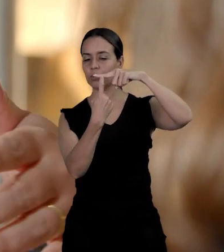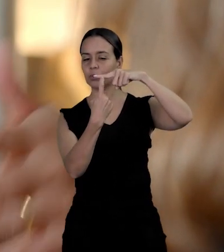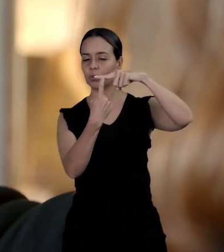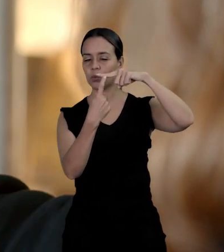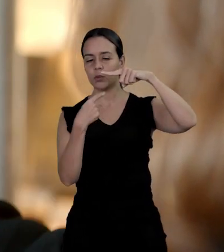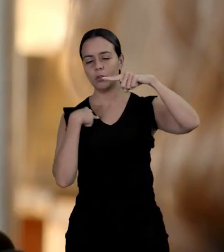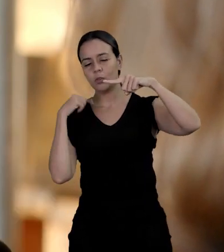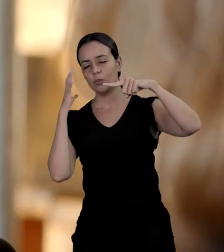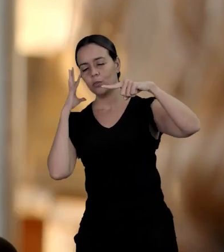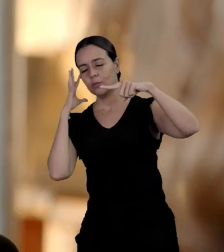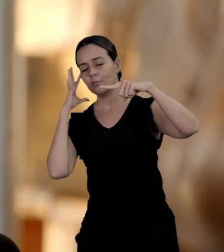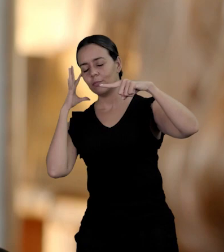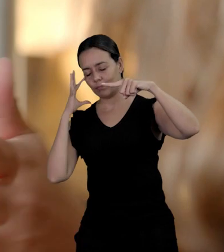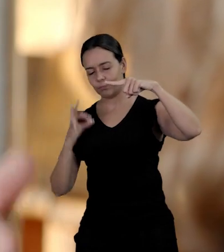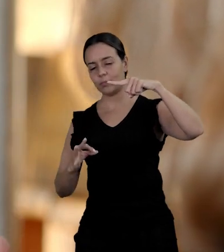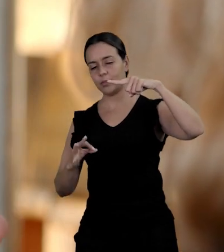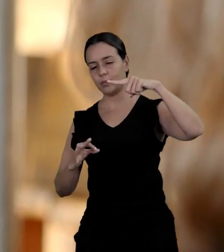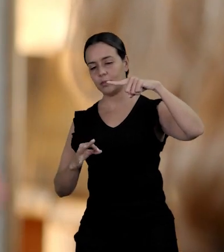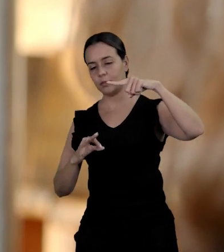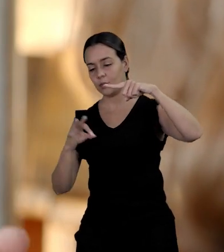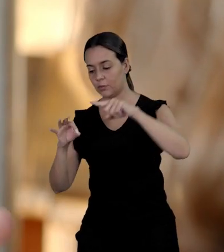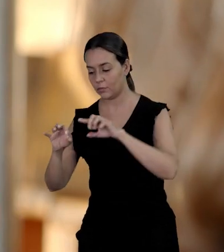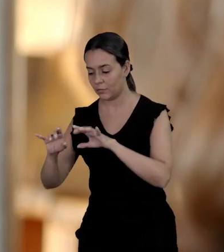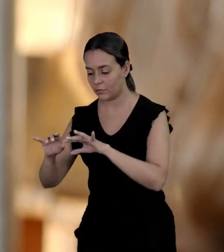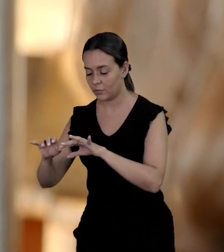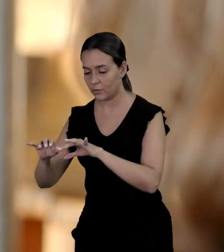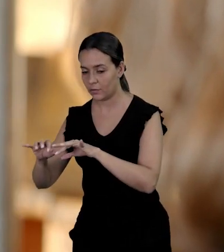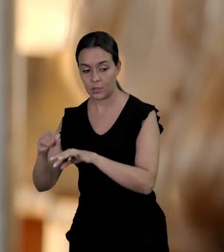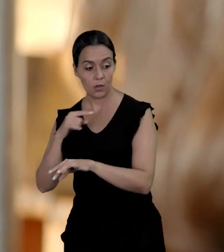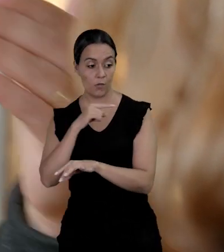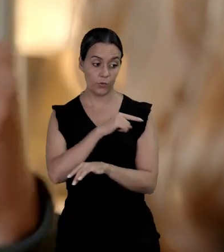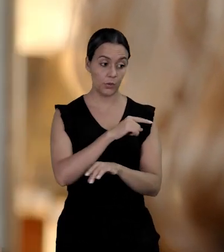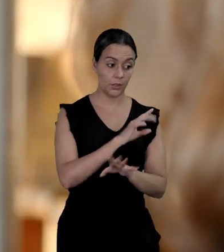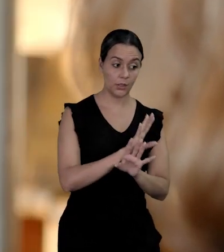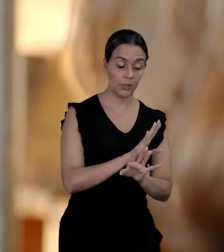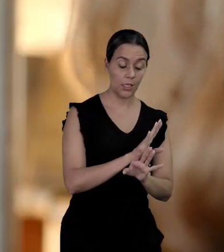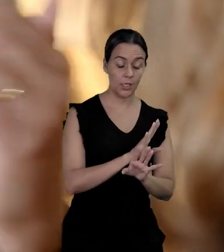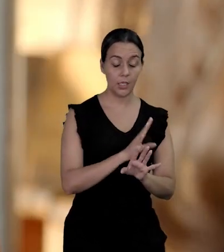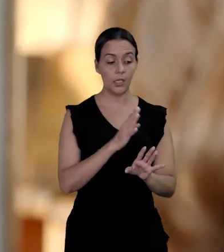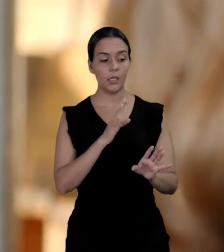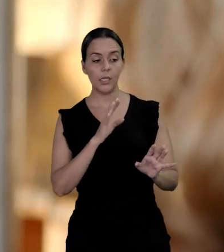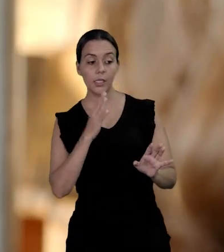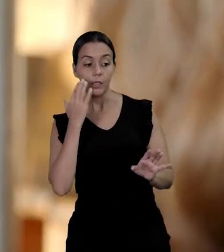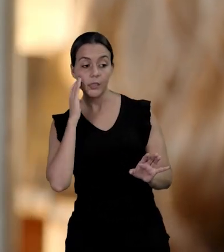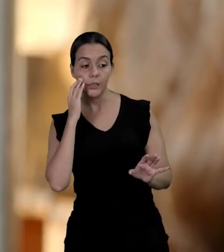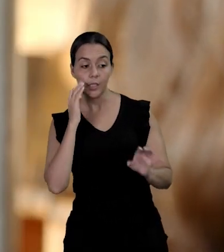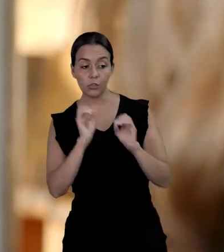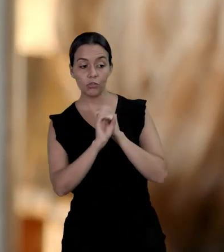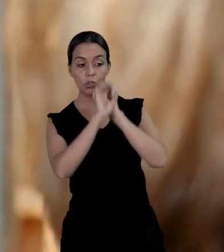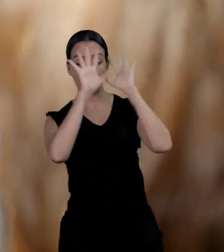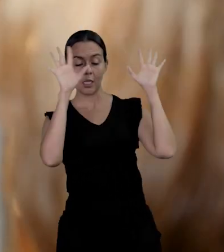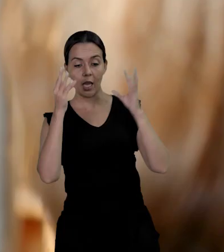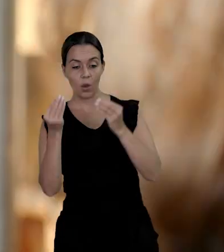um processo, que você pode não estar consciente, do ponto de vista da linguagem, mas te explica, numa certa parte.